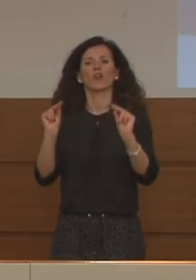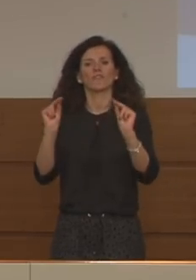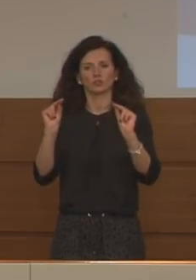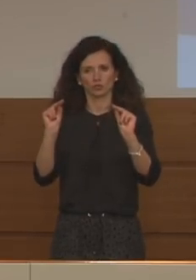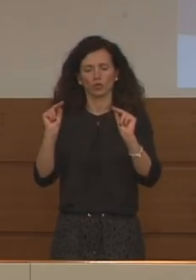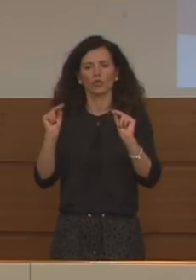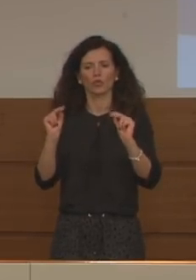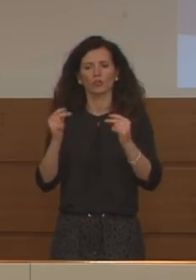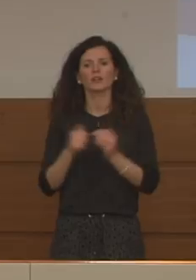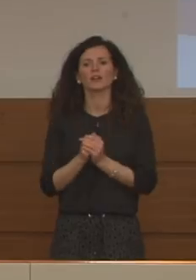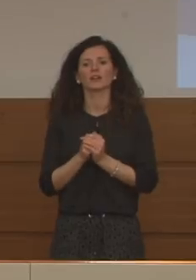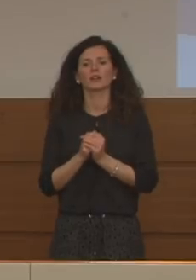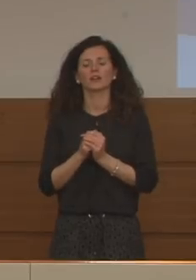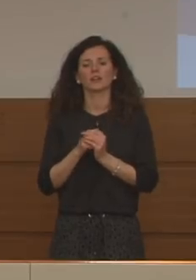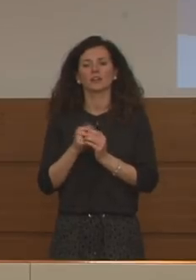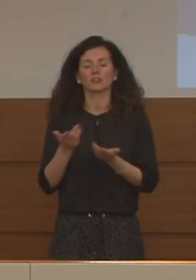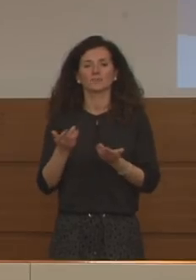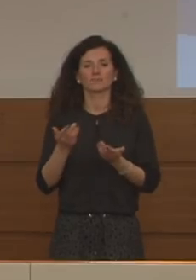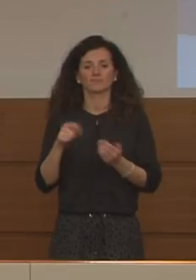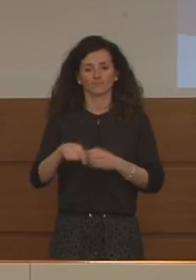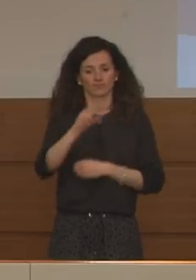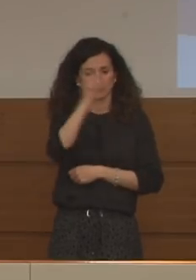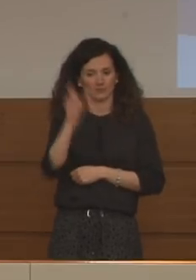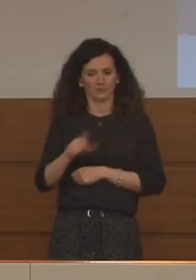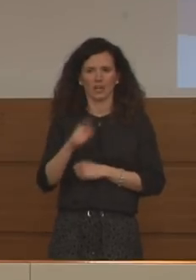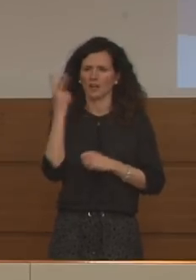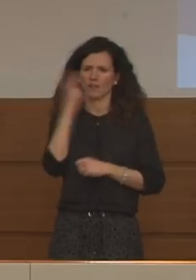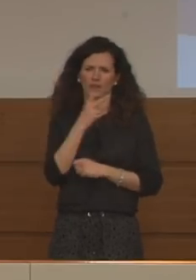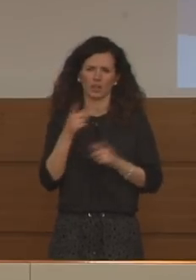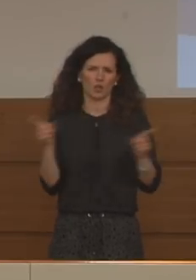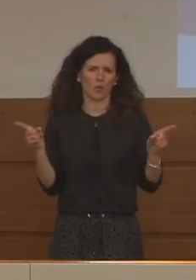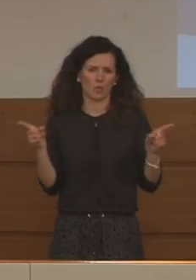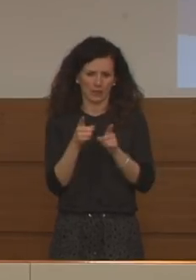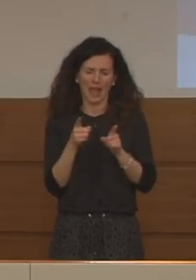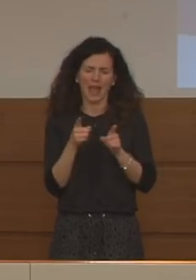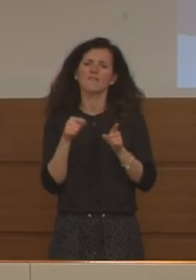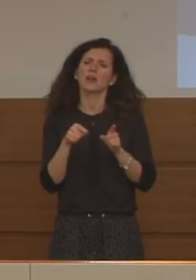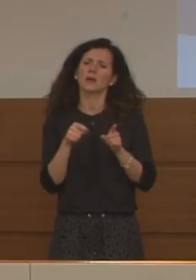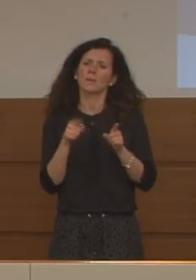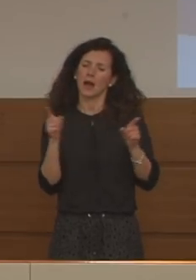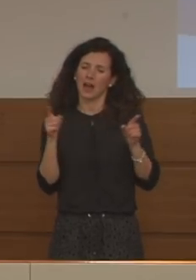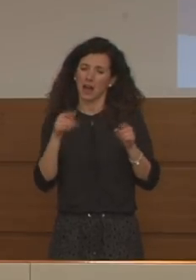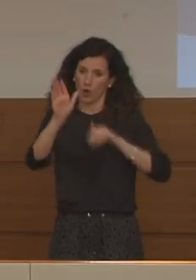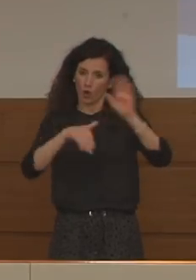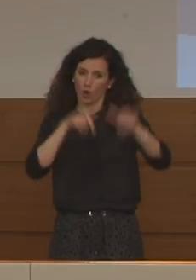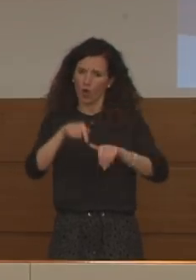Paese, di durata breve ma estremamente importante e strategica, che mira a